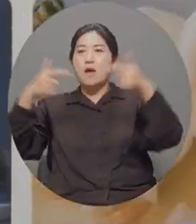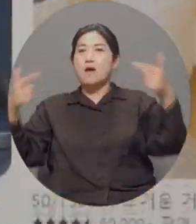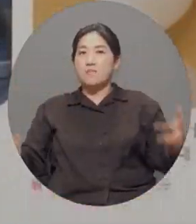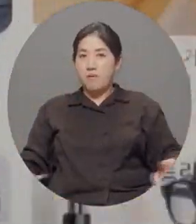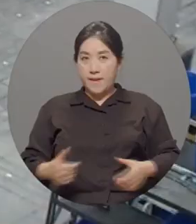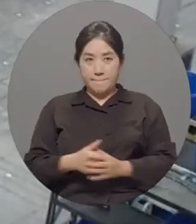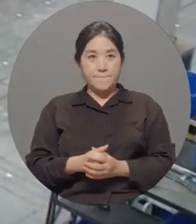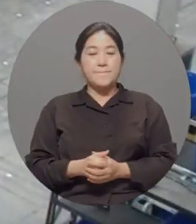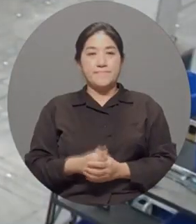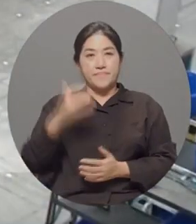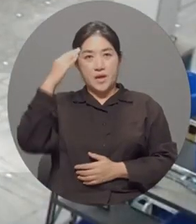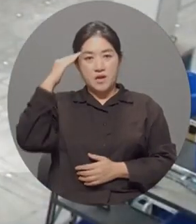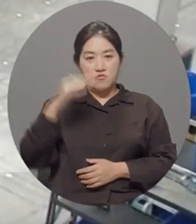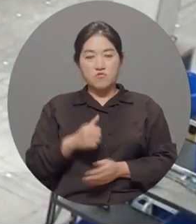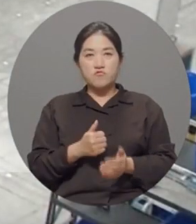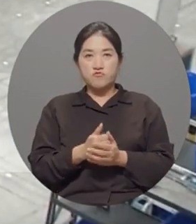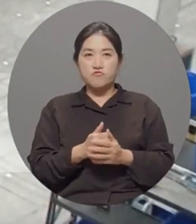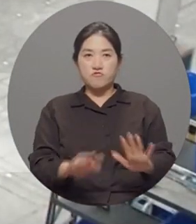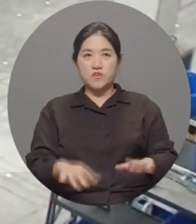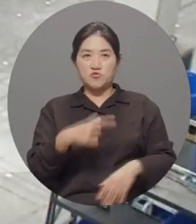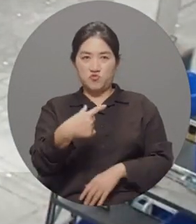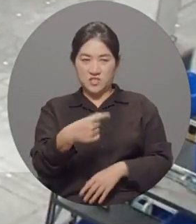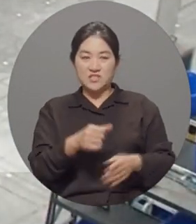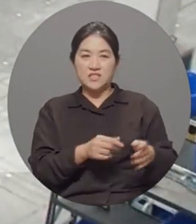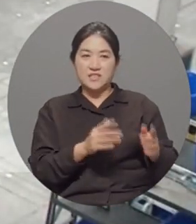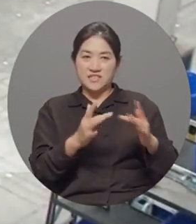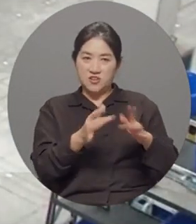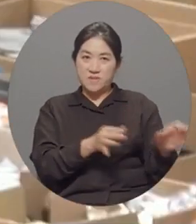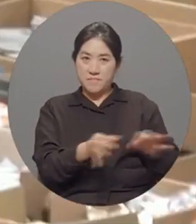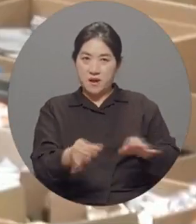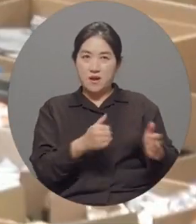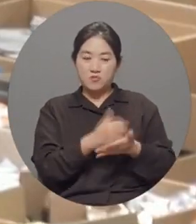10월 613만 명으로 1년 사이 2배 넘게 늘었습니다.